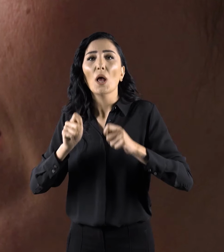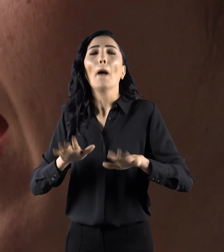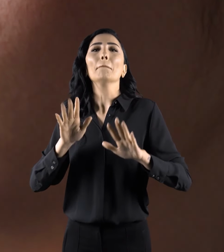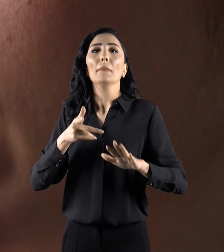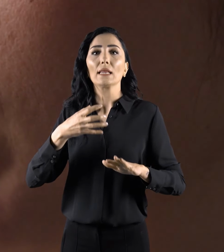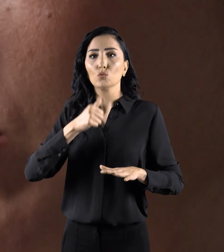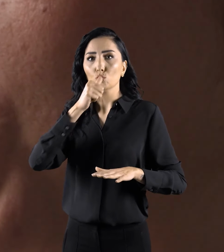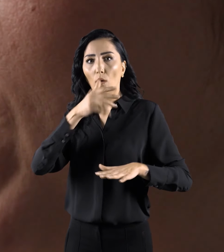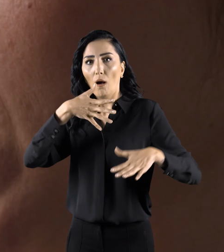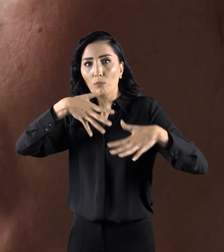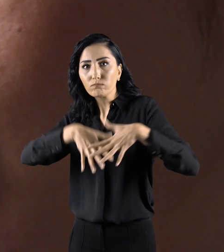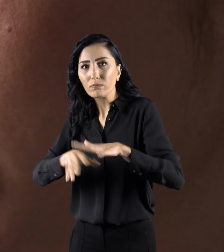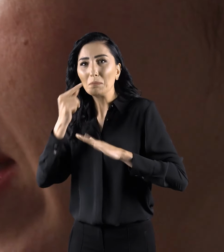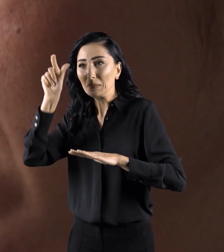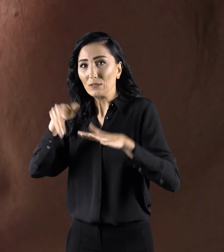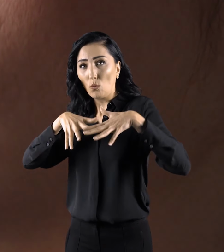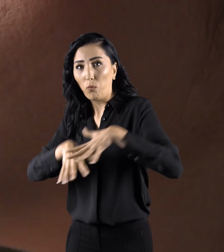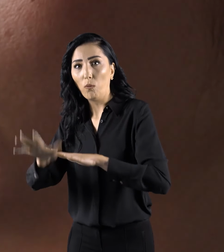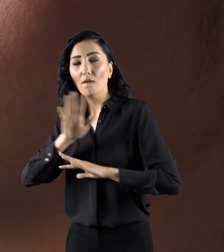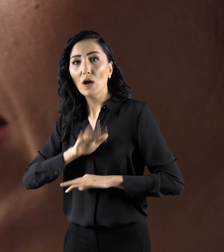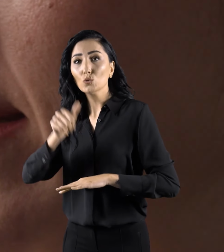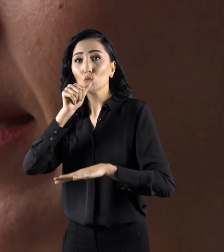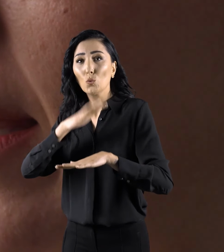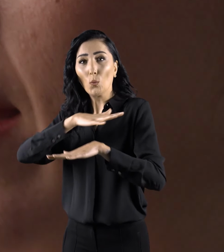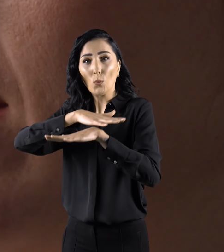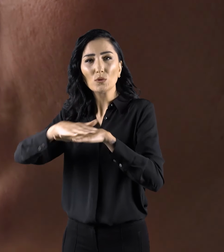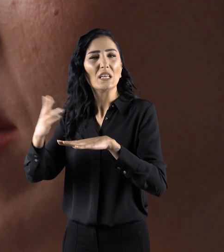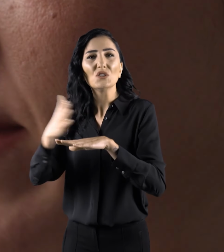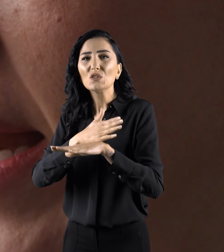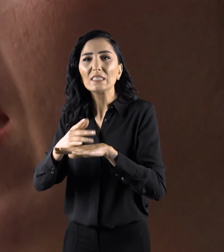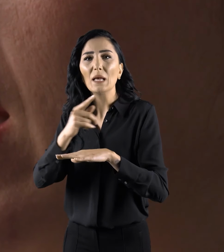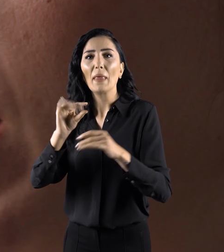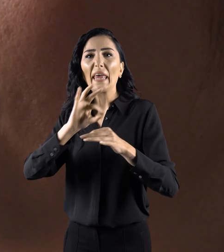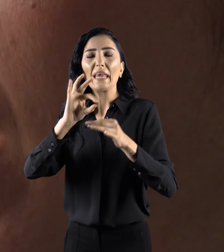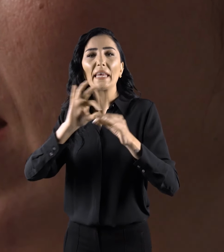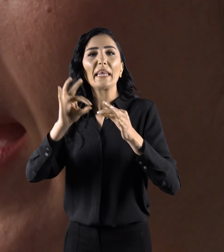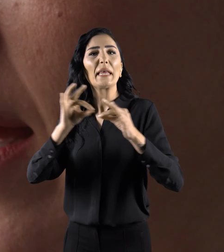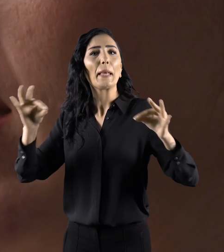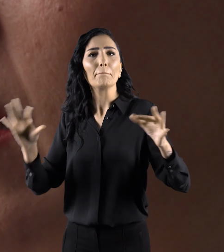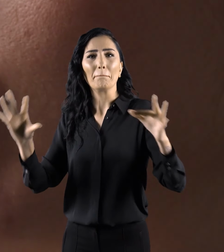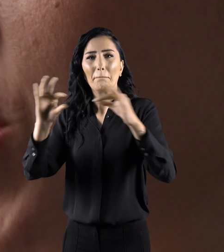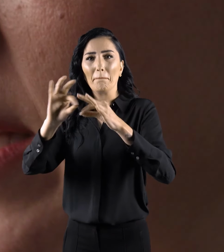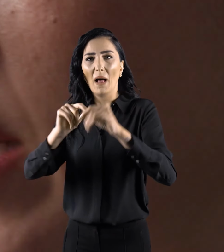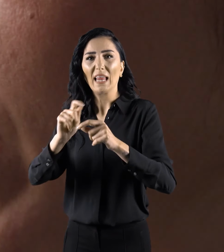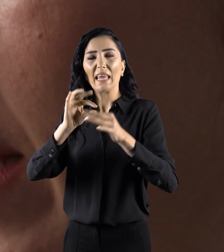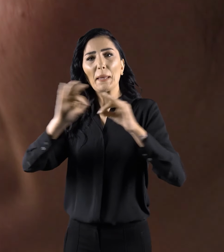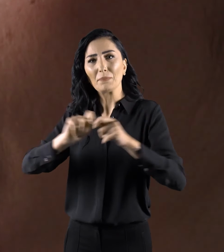Eğer suya kapılmış bir kişi görürseniz, su üzerindeki cisimlere ip bağlayarak ya da bu kişilere ip atarak